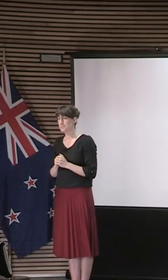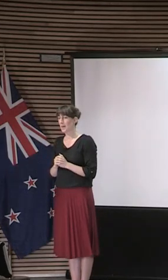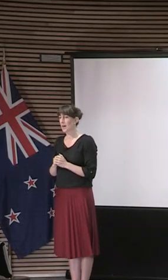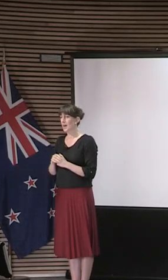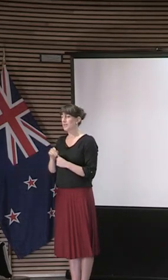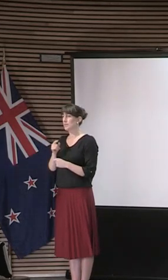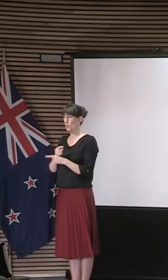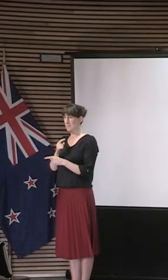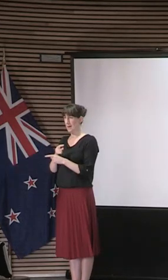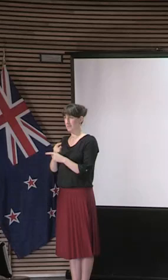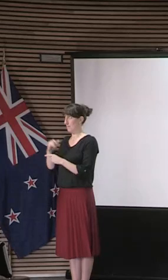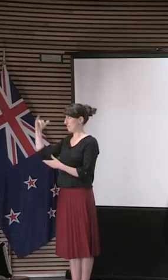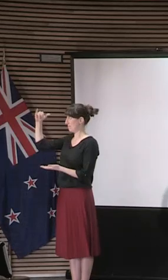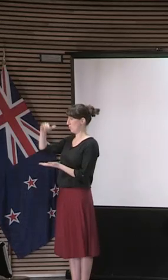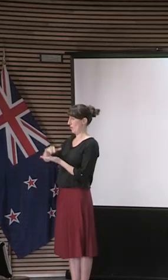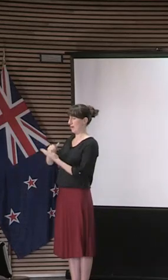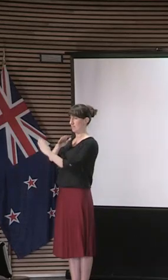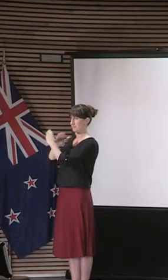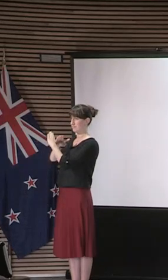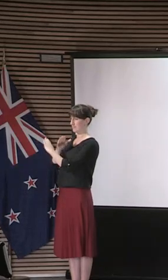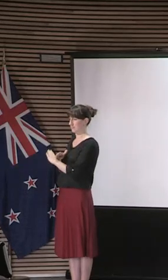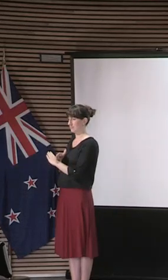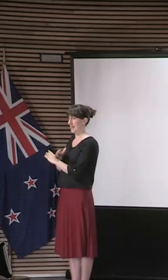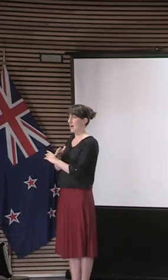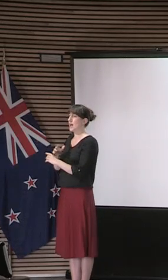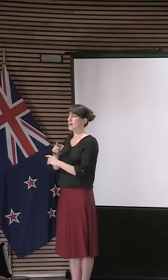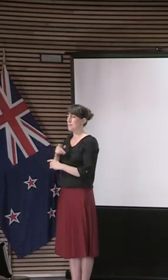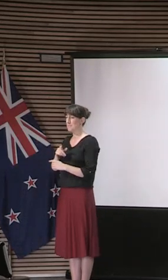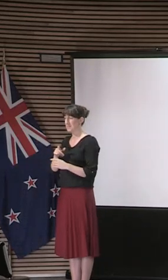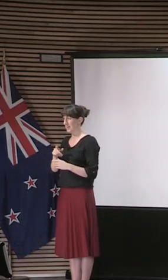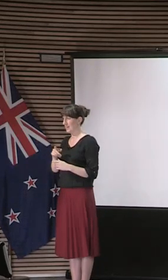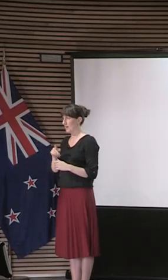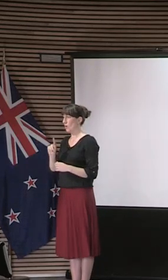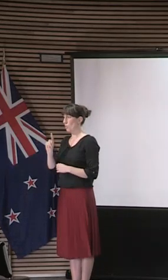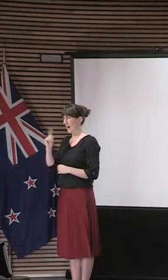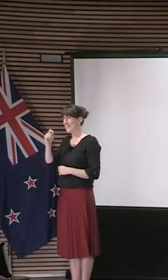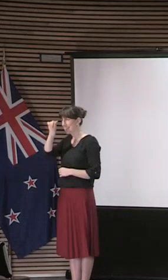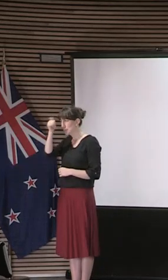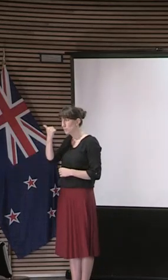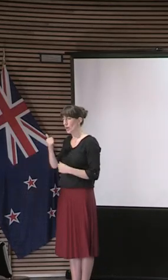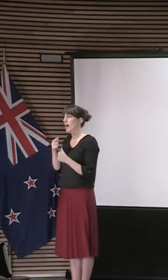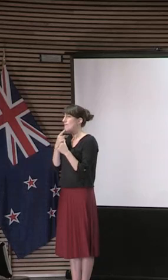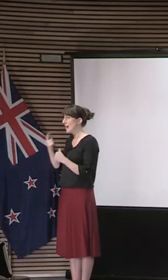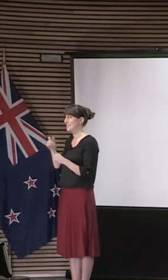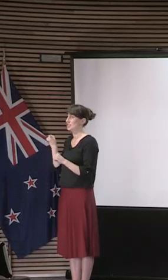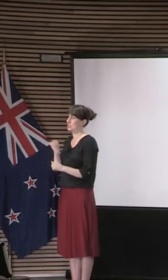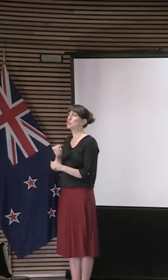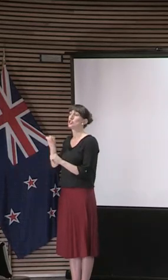taatau katoa te pupuri i a